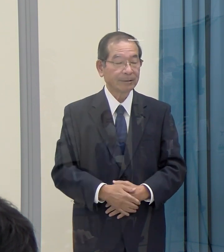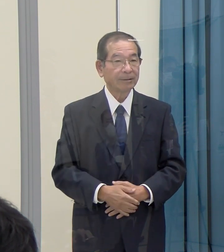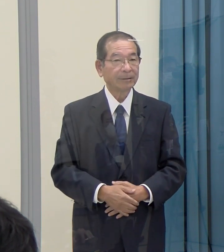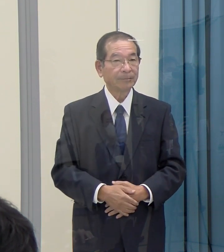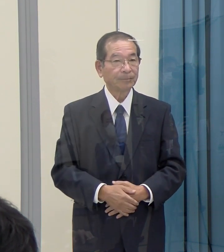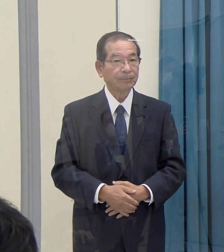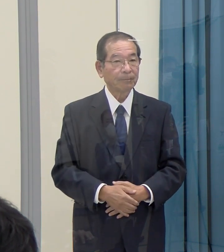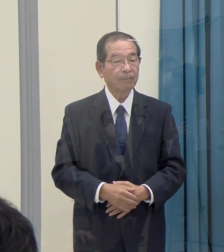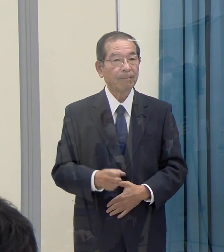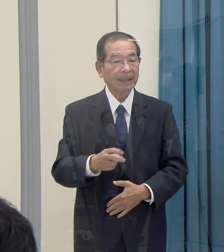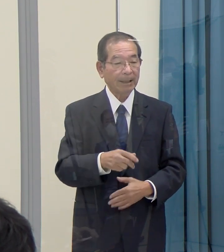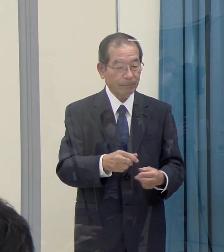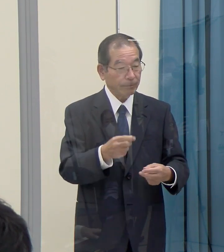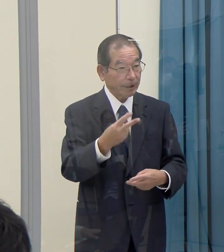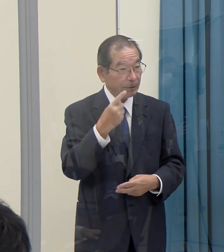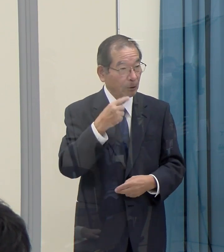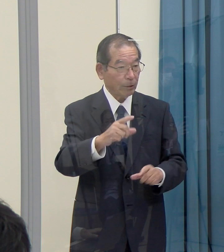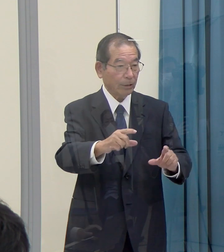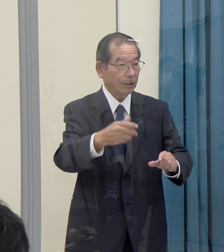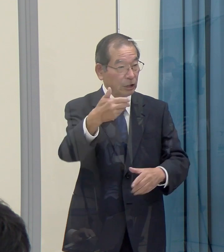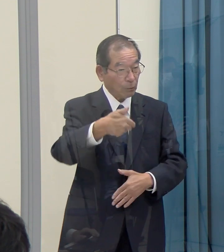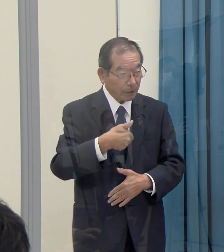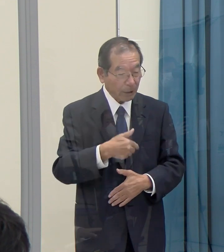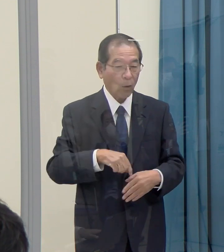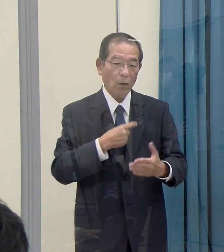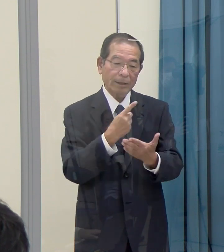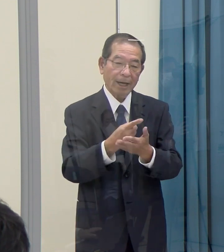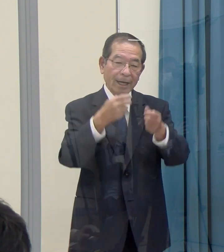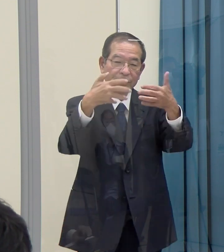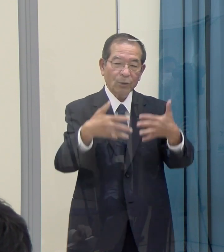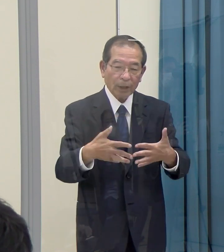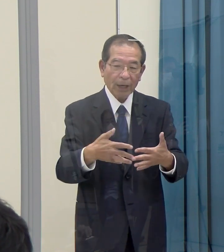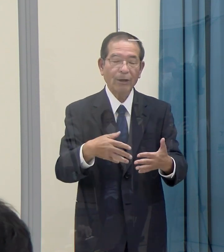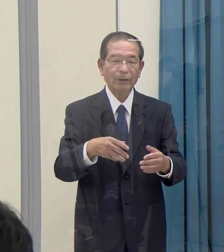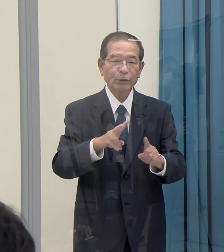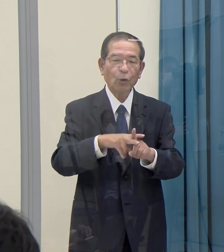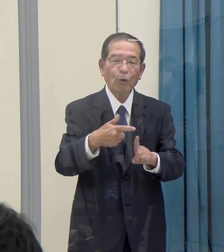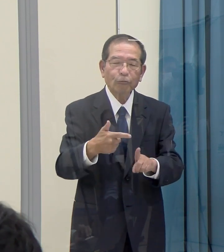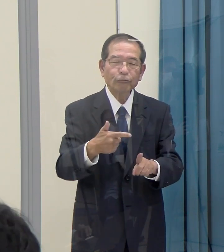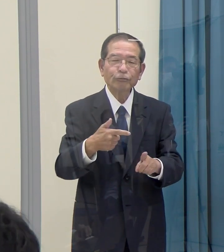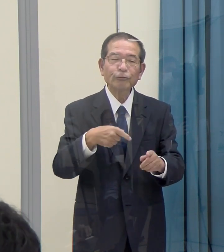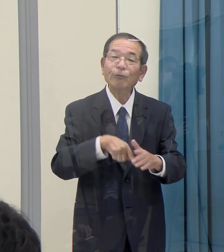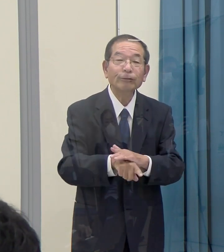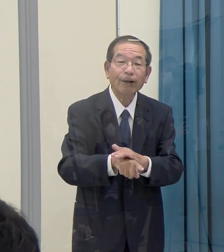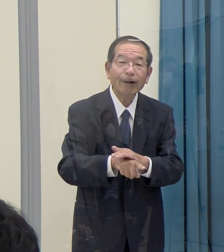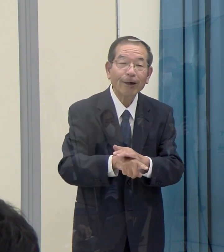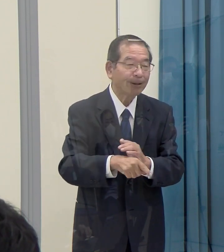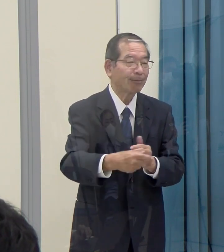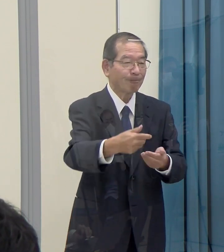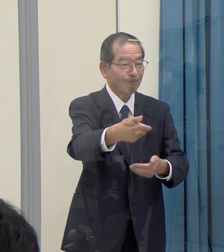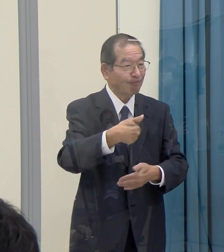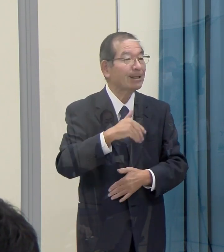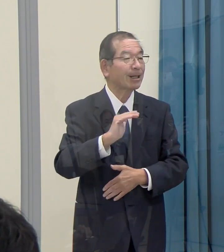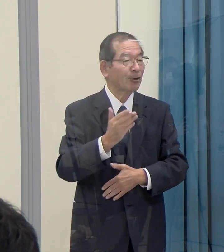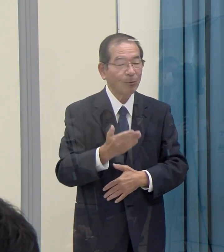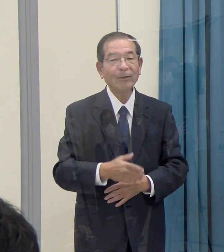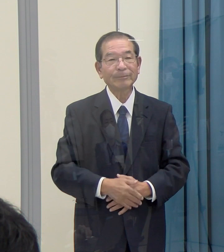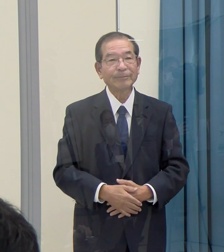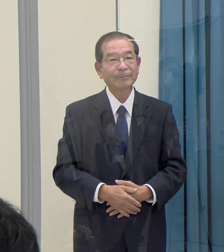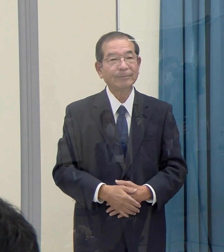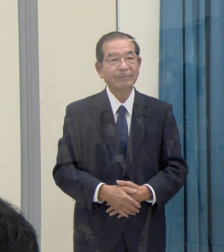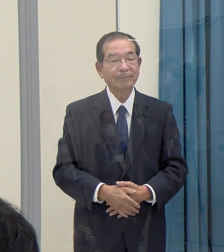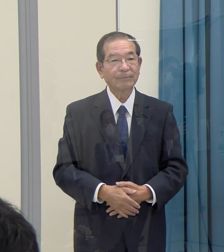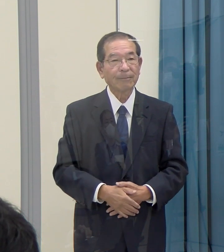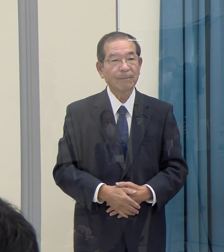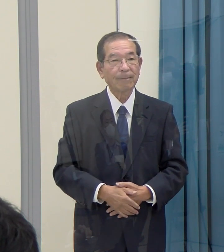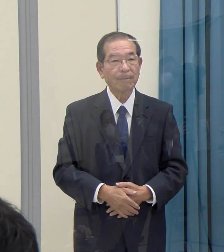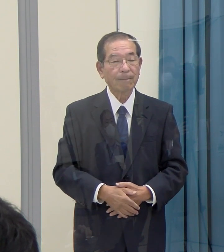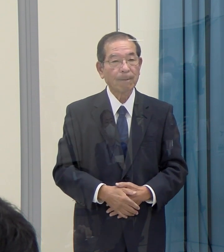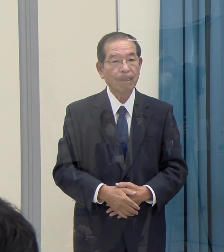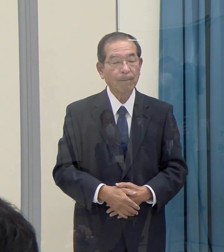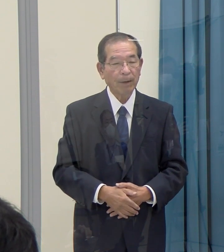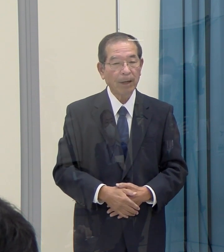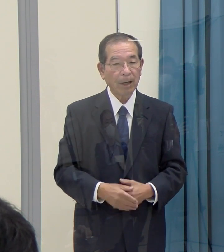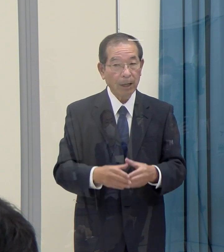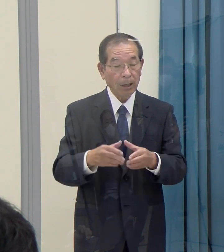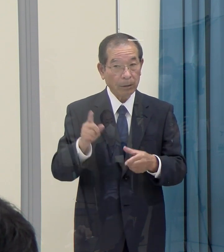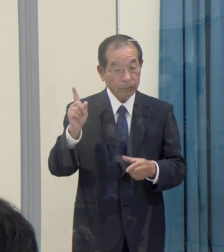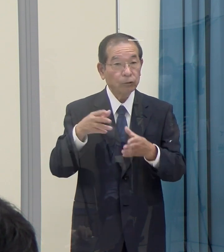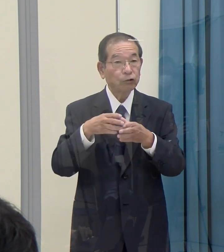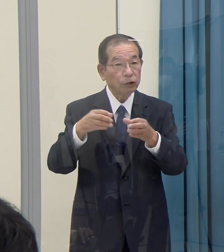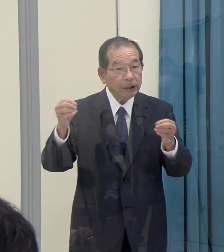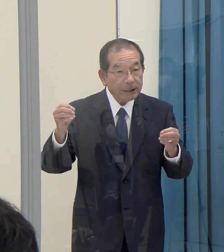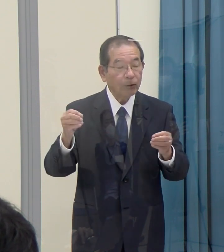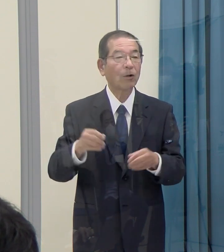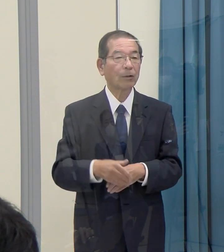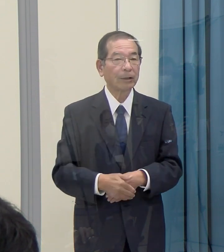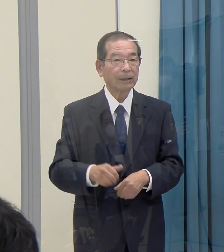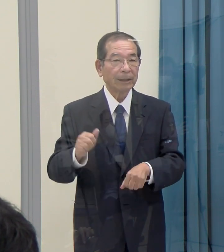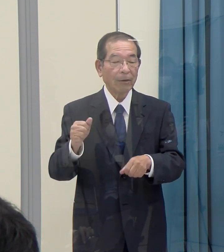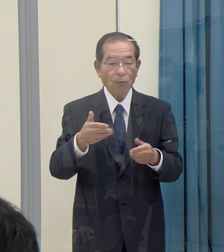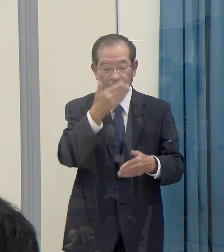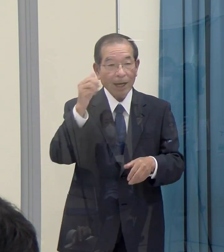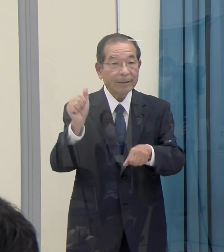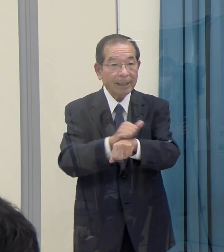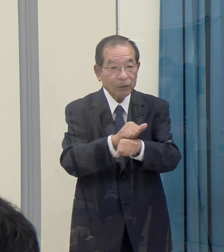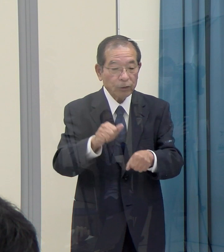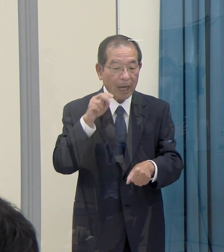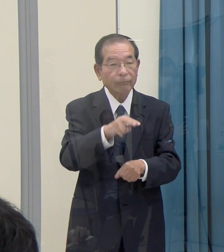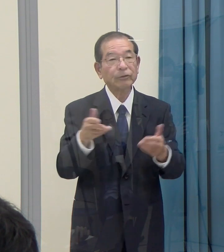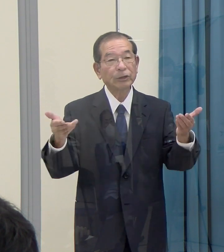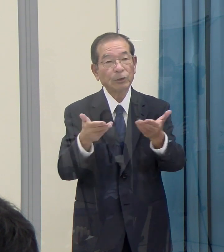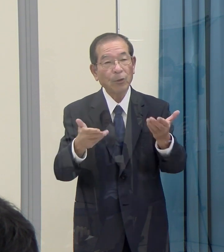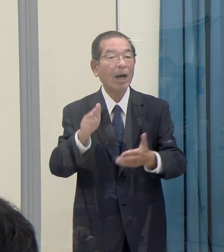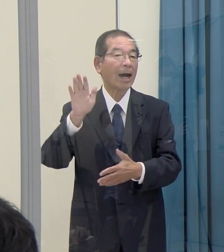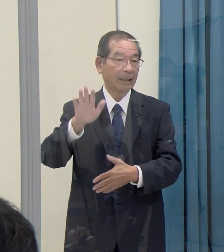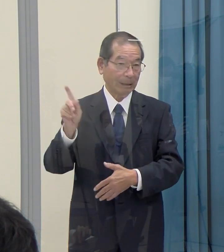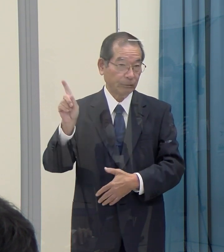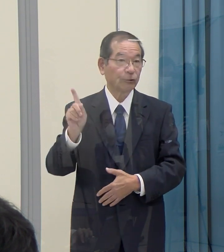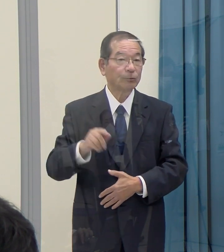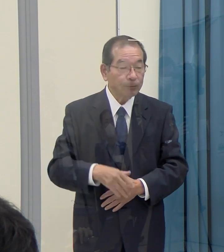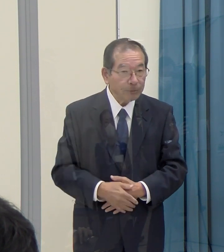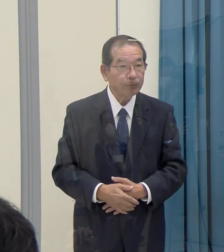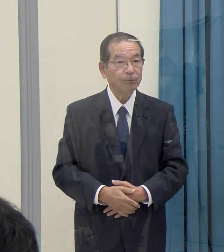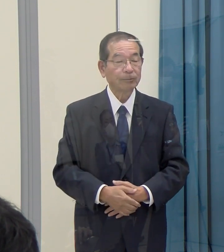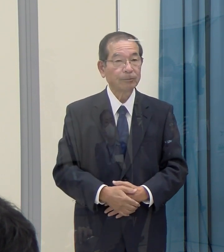次に、参加要件をなぜ小学校６年以上としたのかです。国においてもタレント発掘事業があります。「ジャパン・ライジング・スター・プロジェクト」と言います。